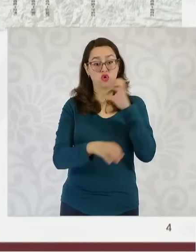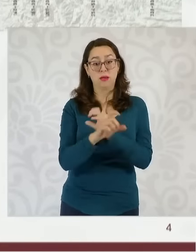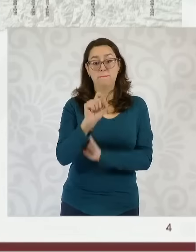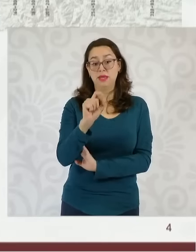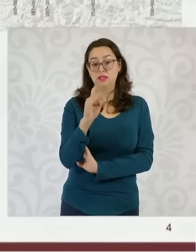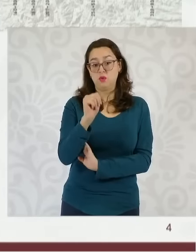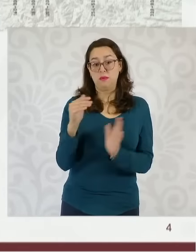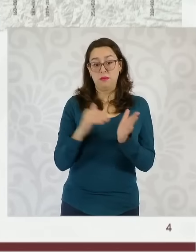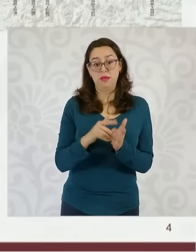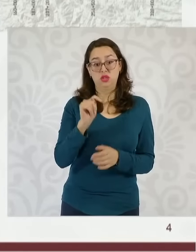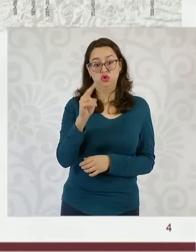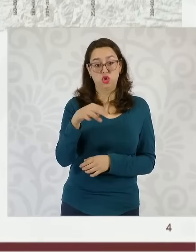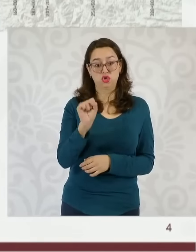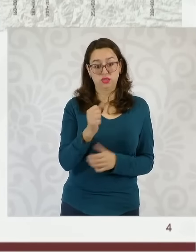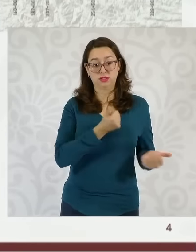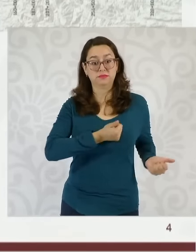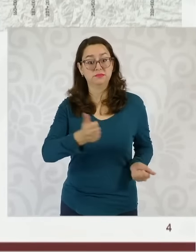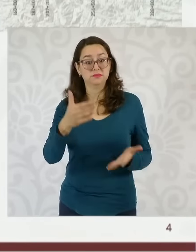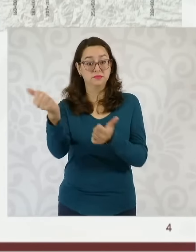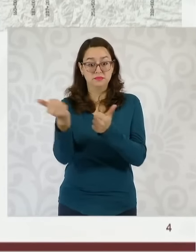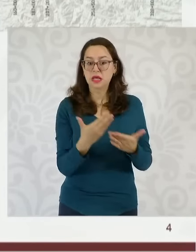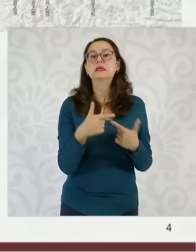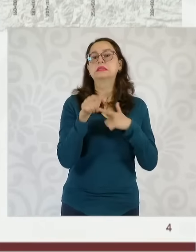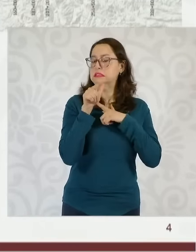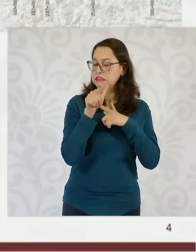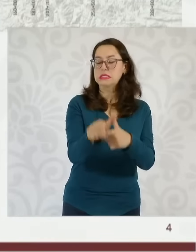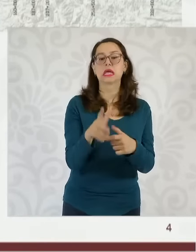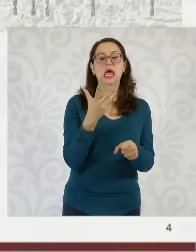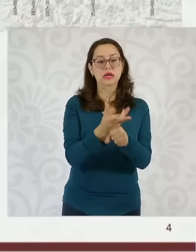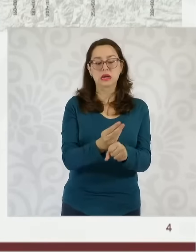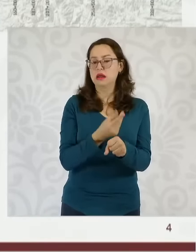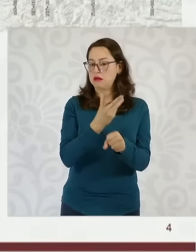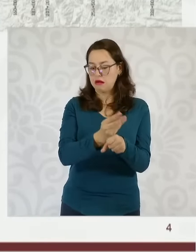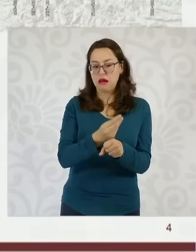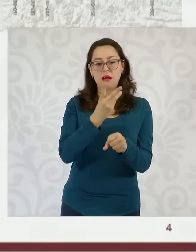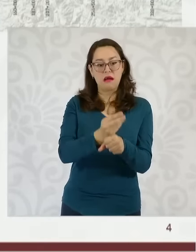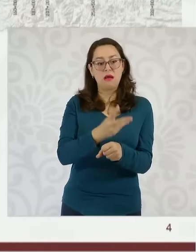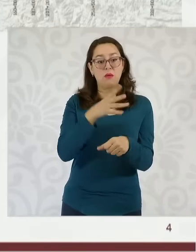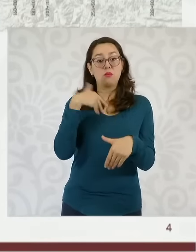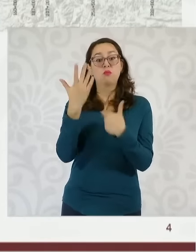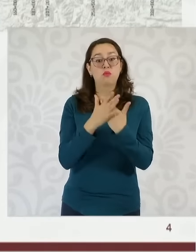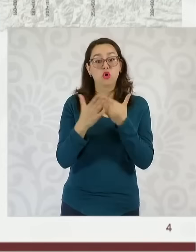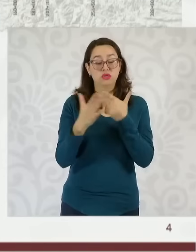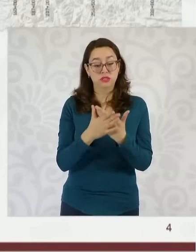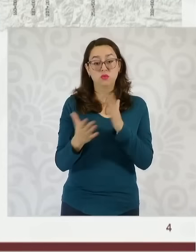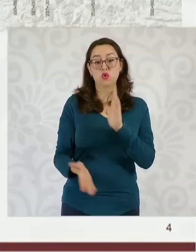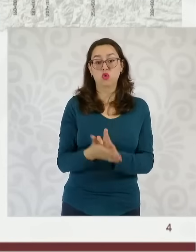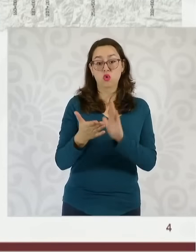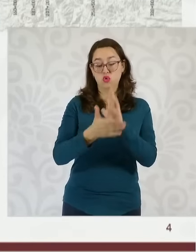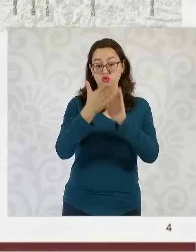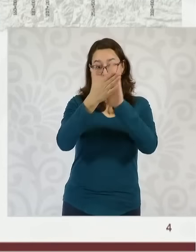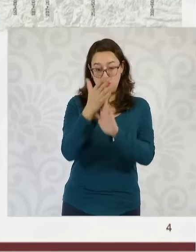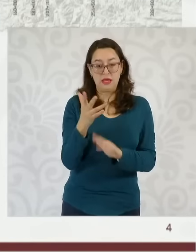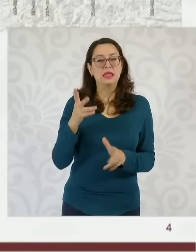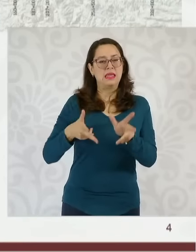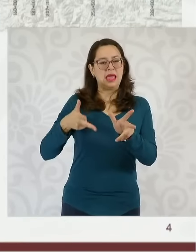continúa en su proceso de rehabilitación para la construcción de dos pati trasbase en la estación